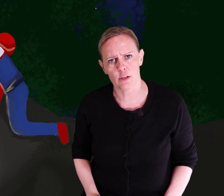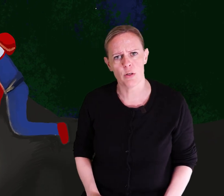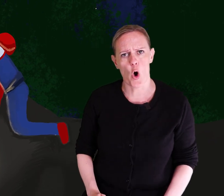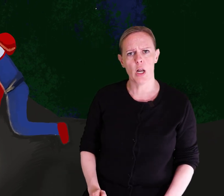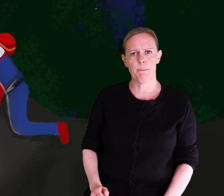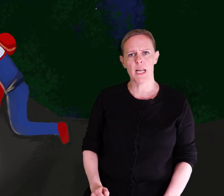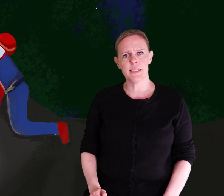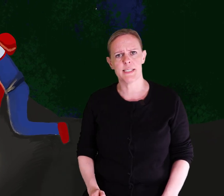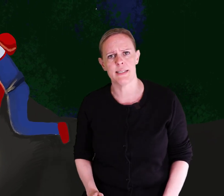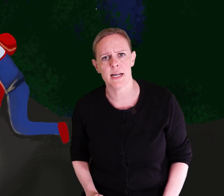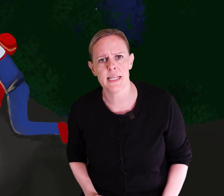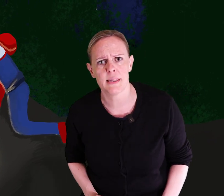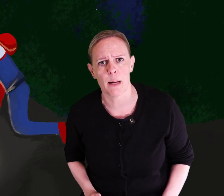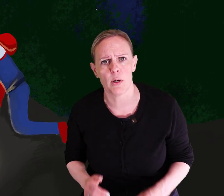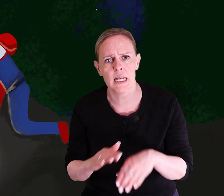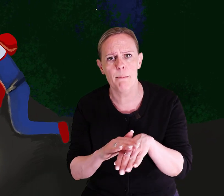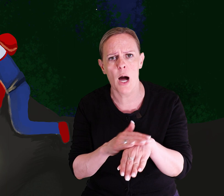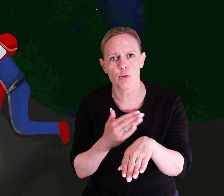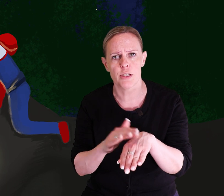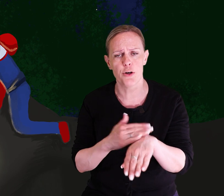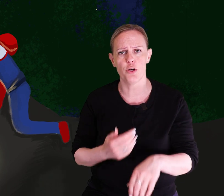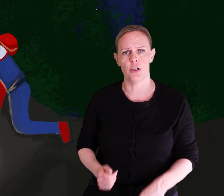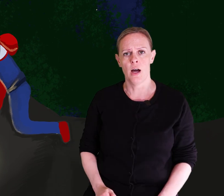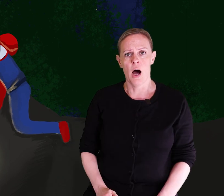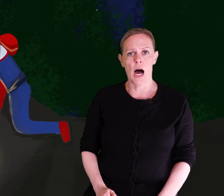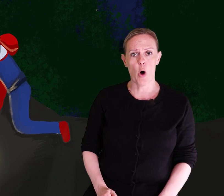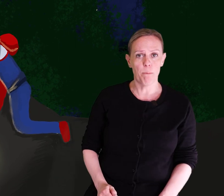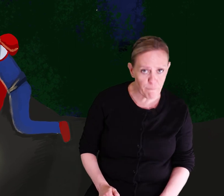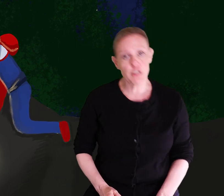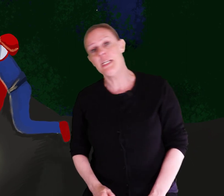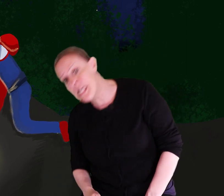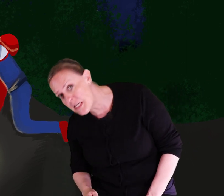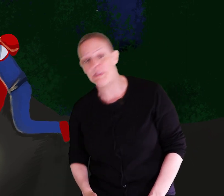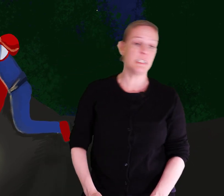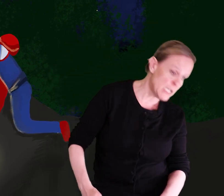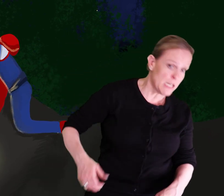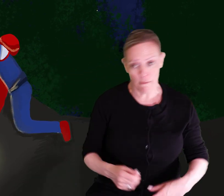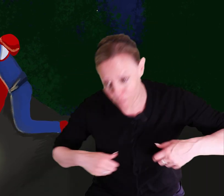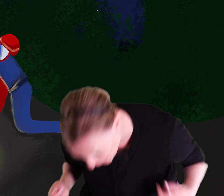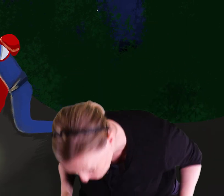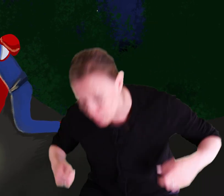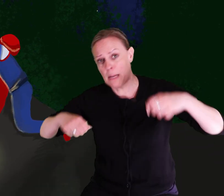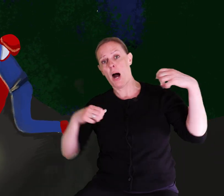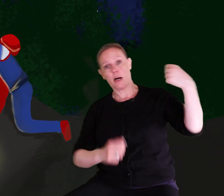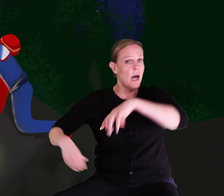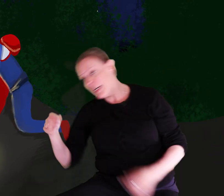att kunna hålla balansen där han sitter på lilla Mjaus rygg han hoppar från sida till sida fram och tillbaka